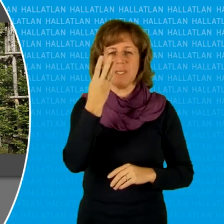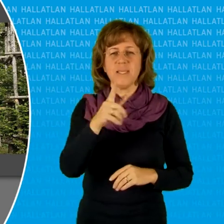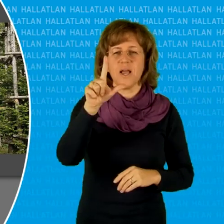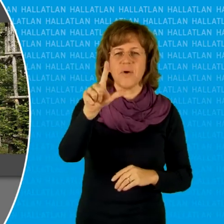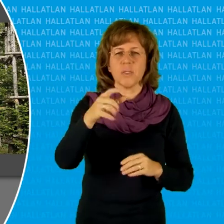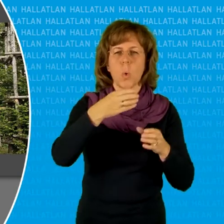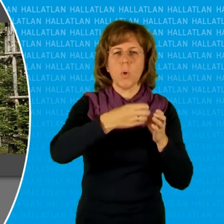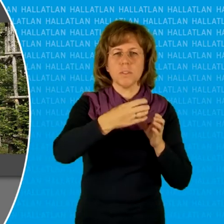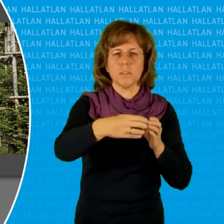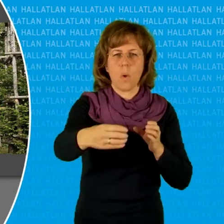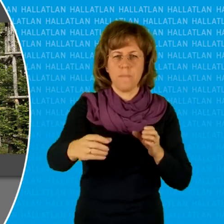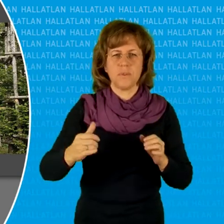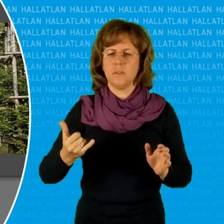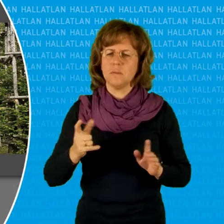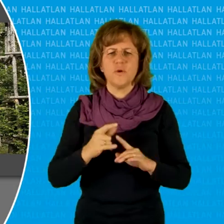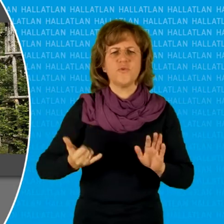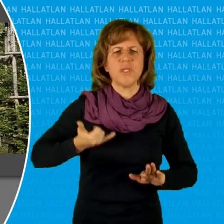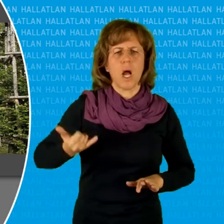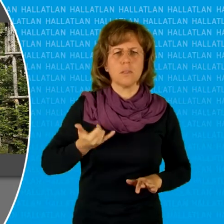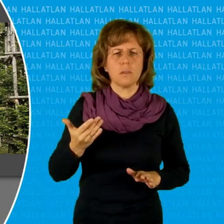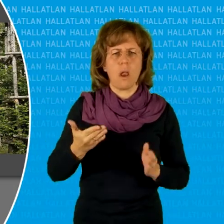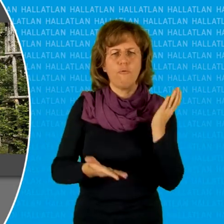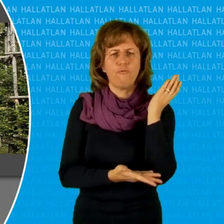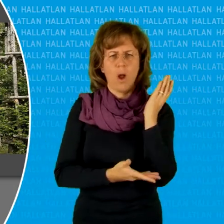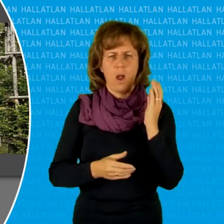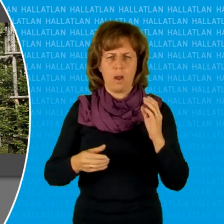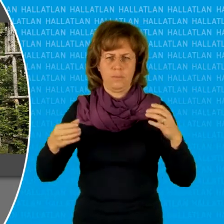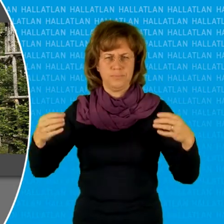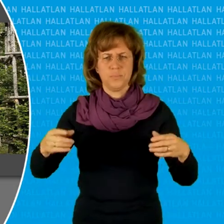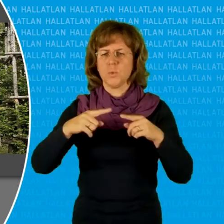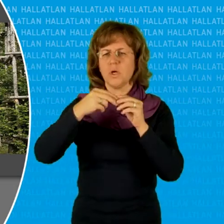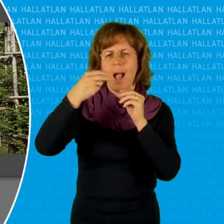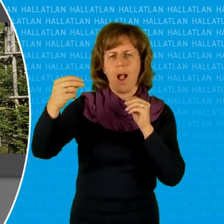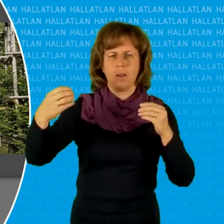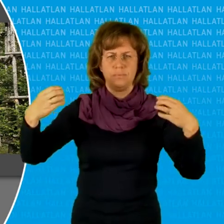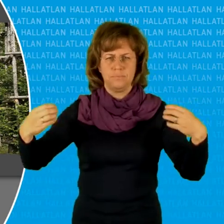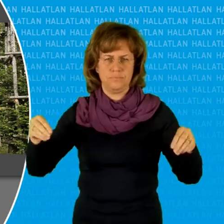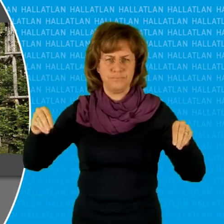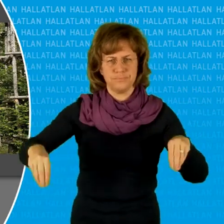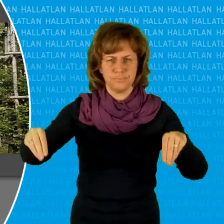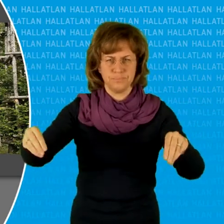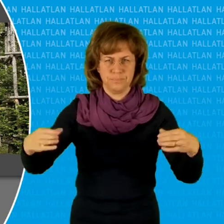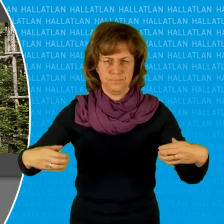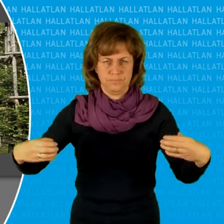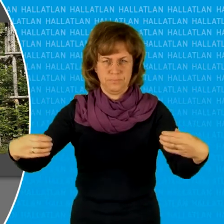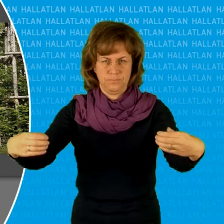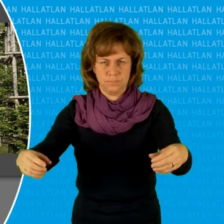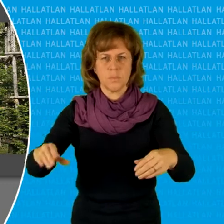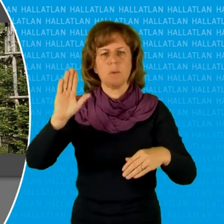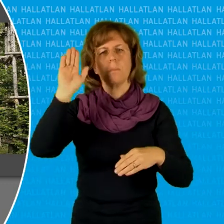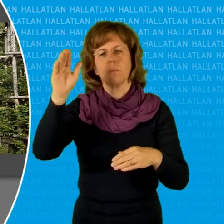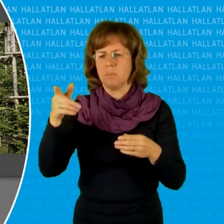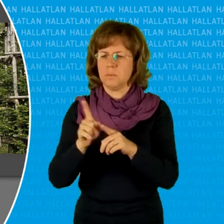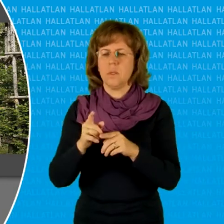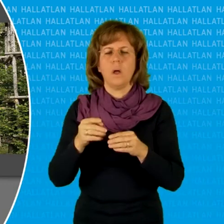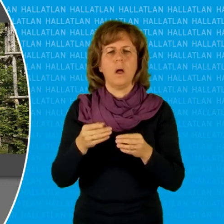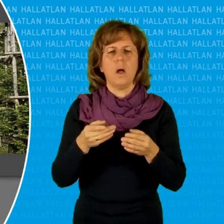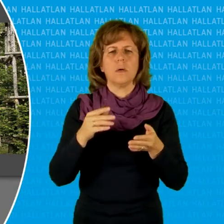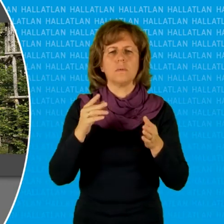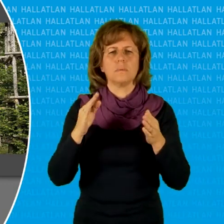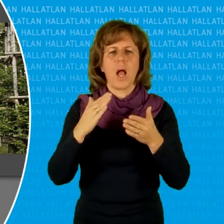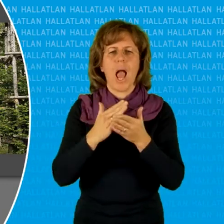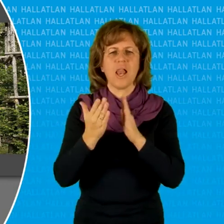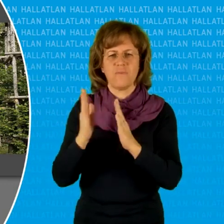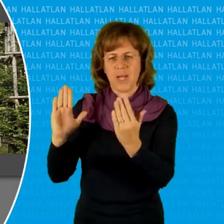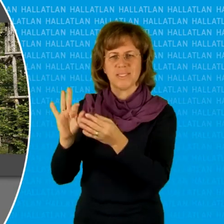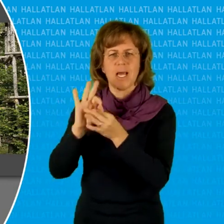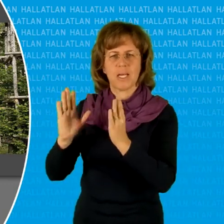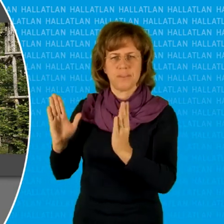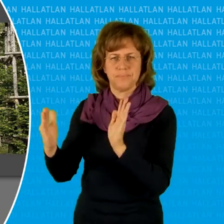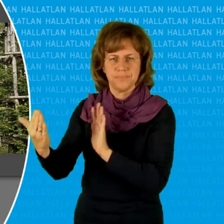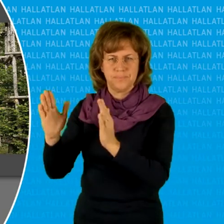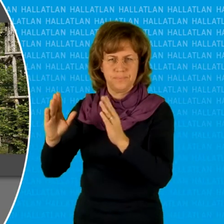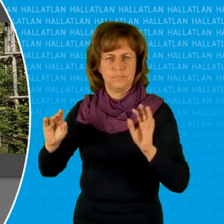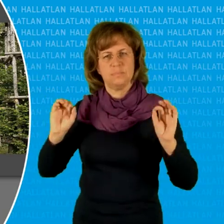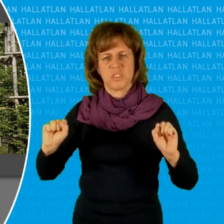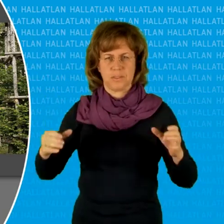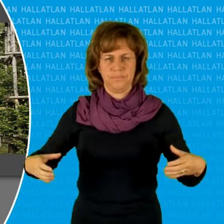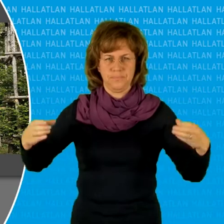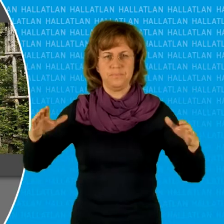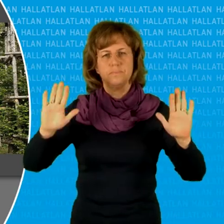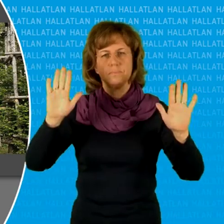A 42 oszlopot alkotó fiatal fákat és ágaikat egyelőre fa építmények vezetik a megfelelő irányba,